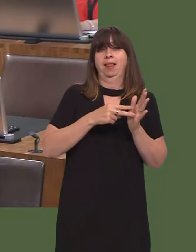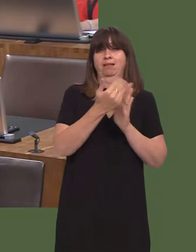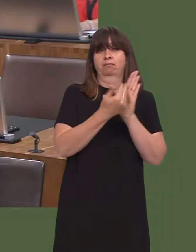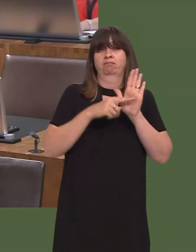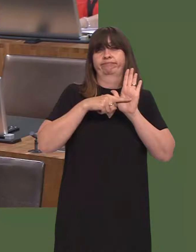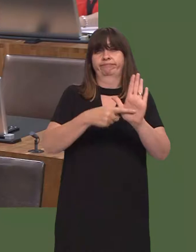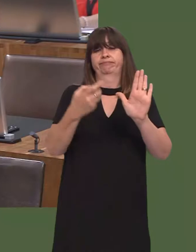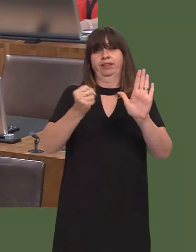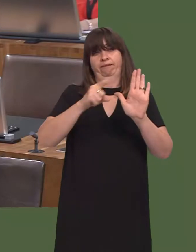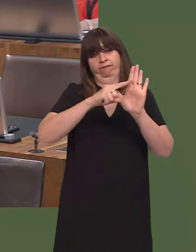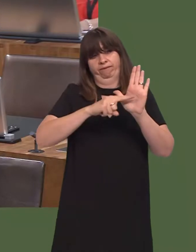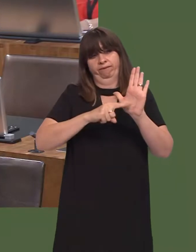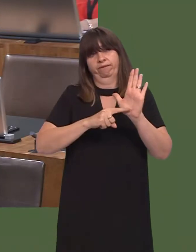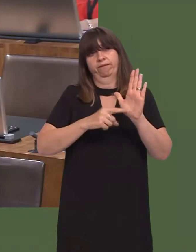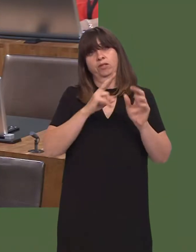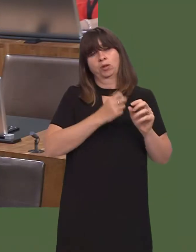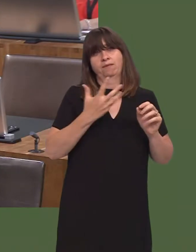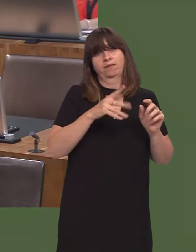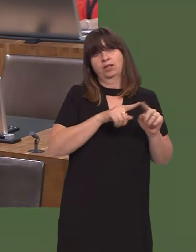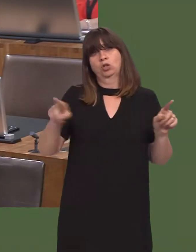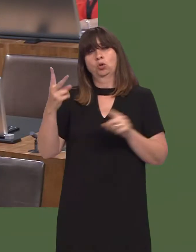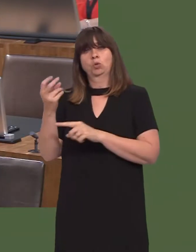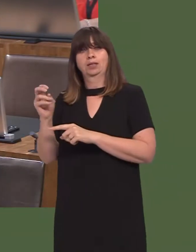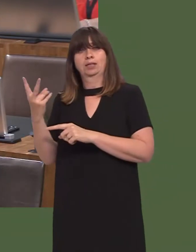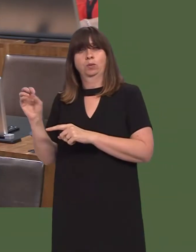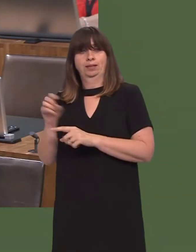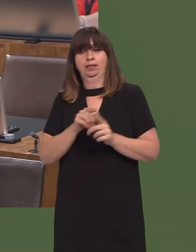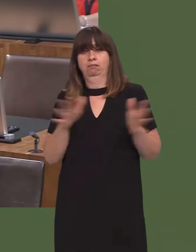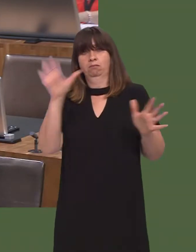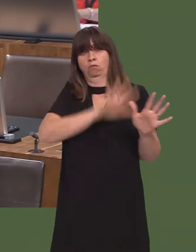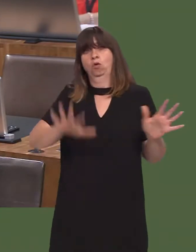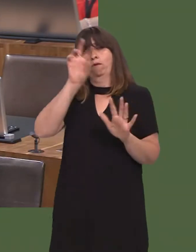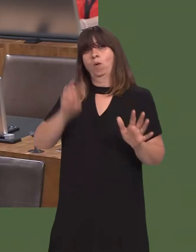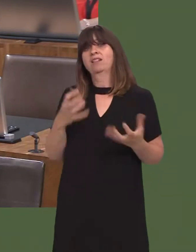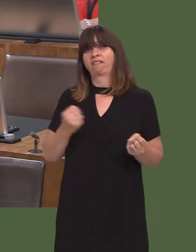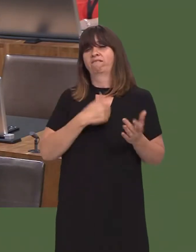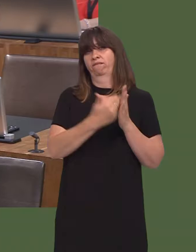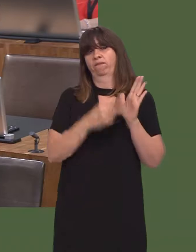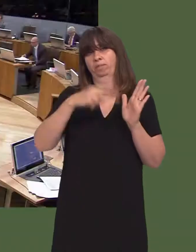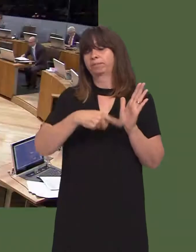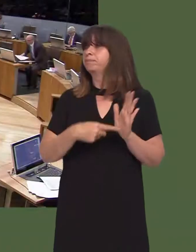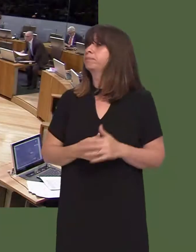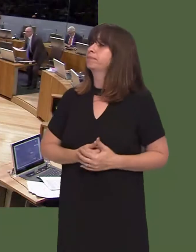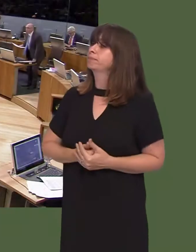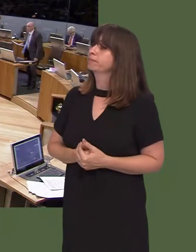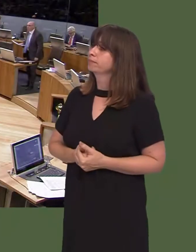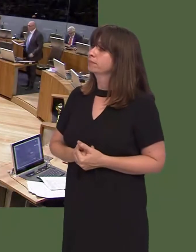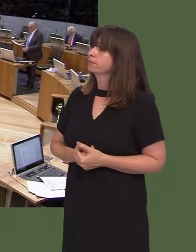2015, yn nodiír buddsoddiad mewn trafnidiaeth gyhoeddus ar gyfer 2015-20 ym mhob rhan o Gymru. Paul Davies: Brif Weinidog, yn ddiweddar mae